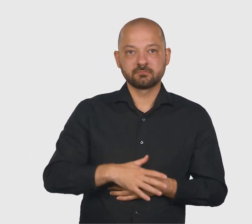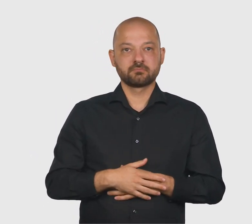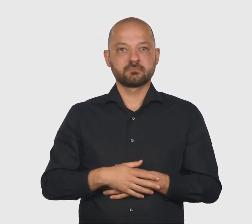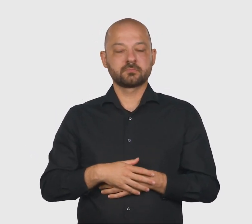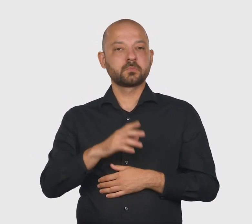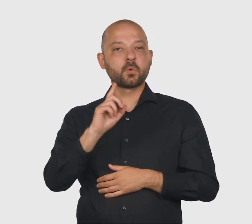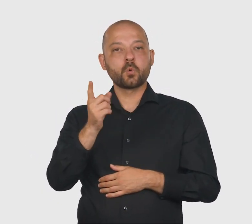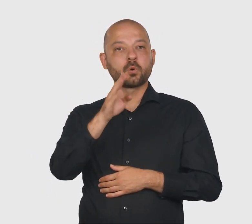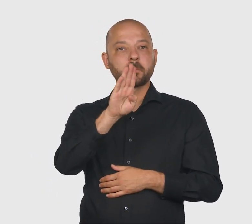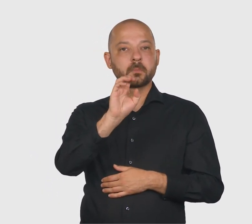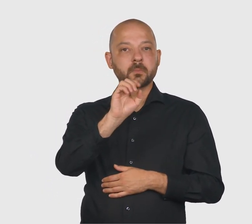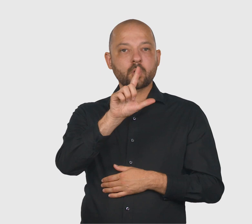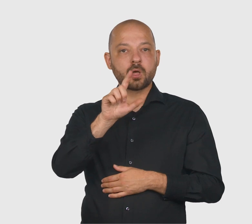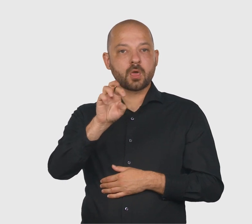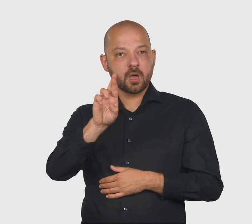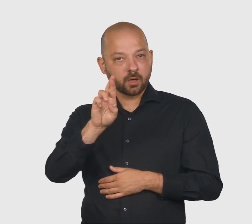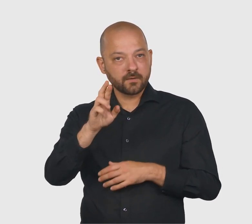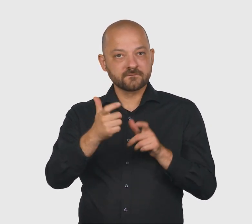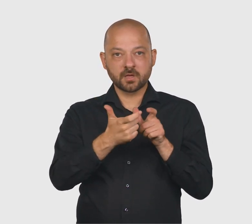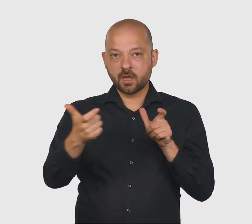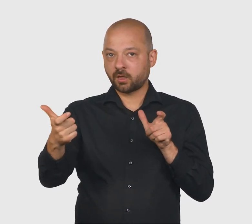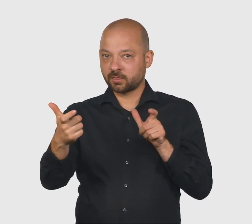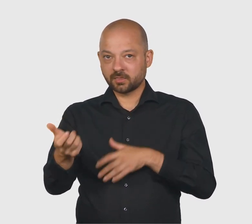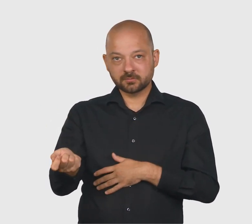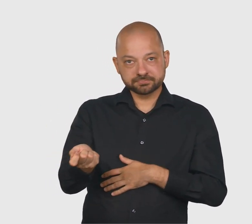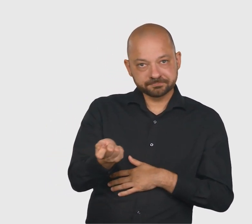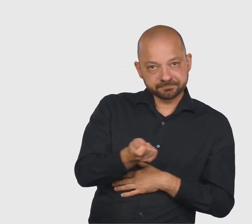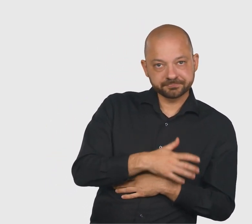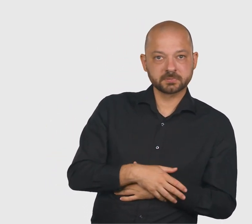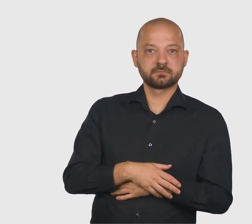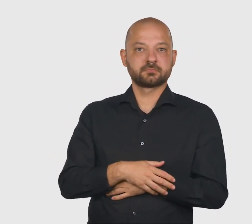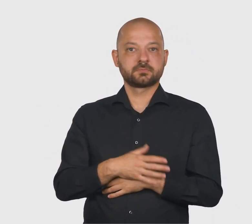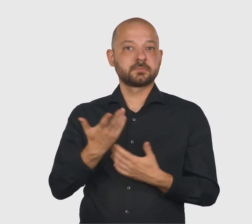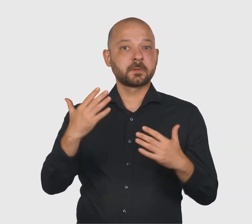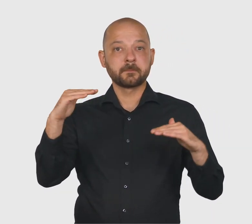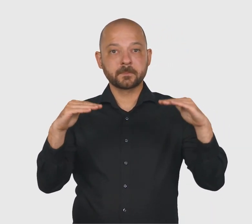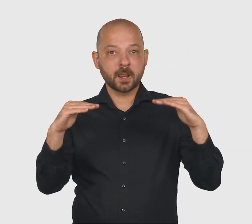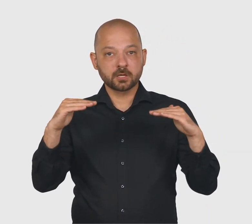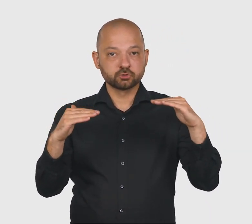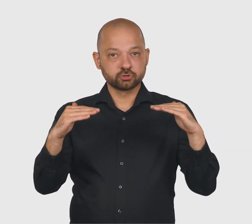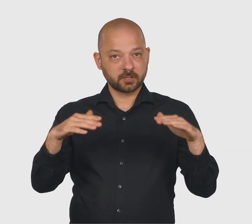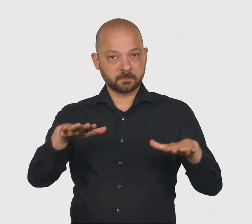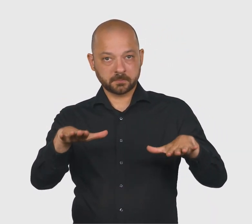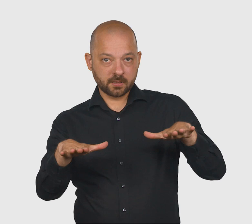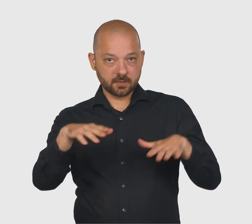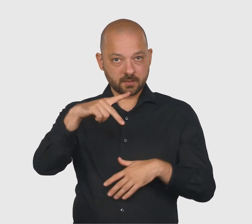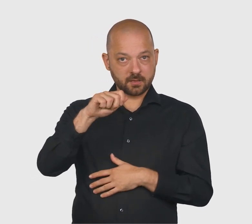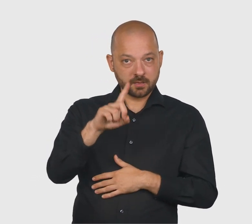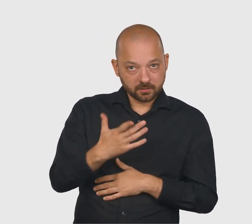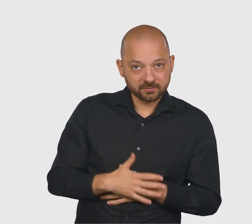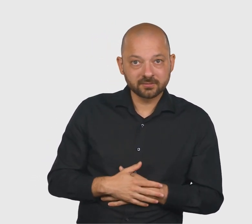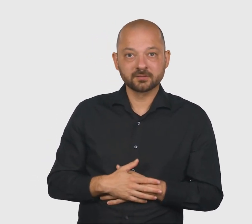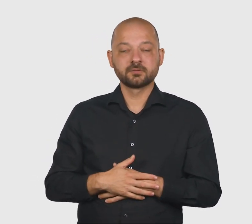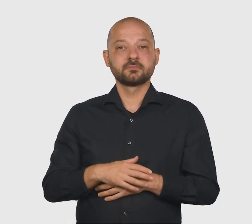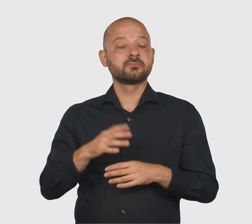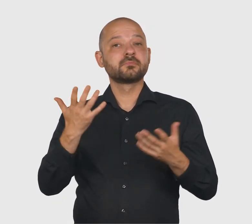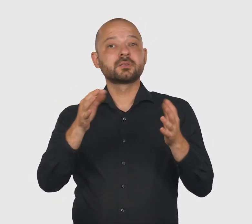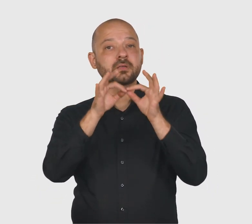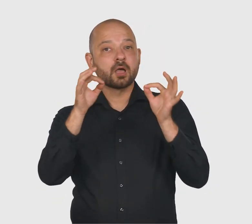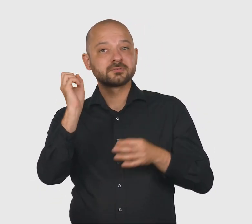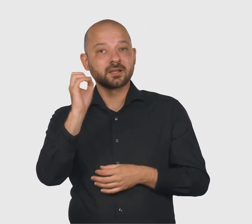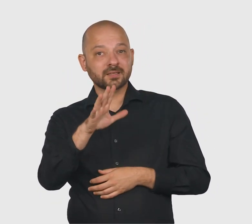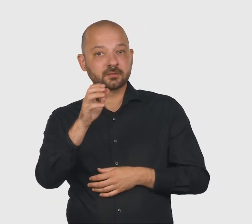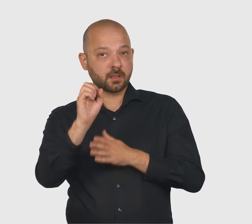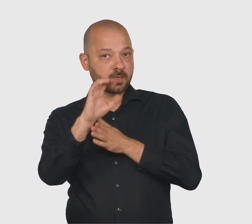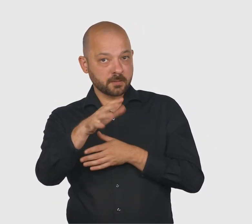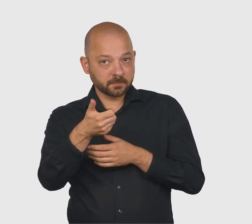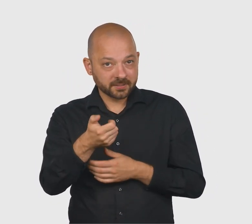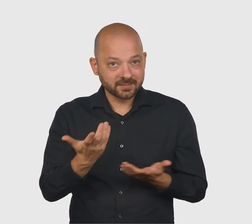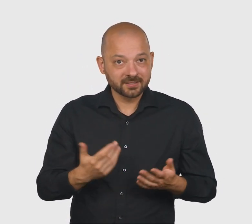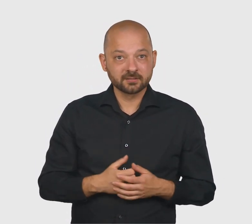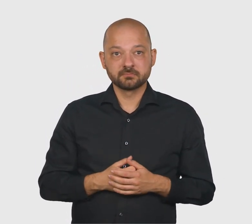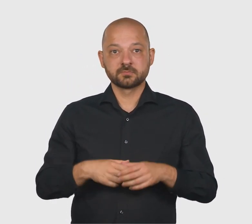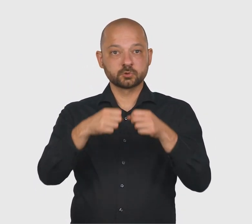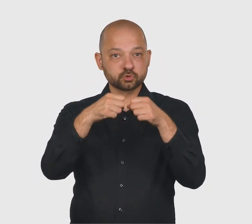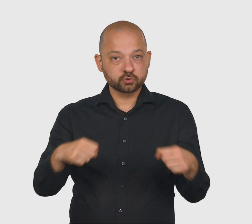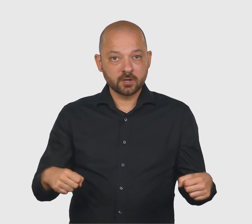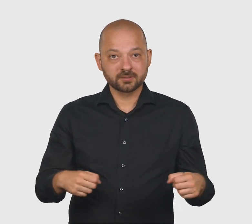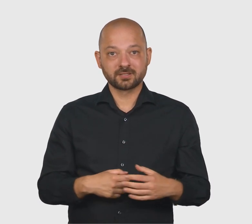einen Bollerwagen, ein Balancepad, eine Tageslichtlampe, ein Stativ,